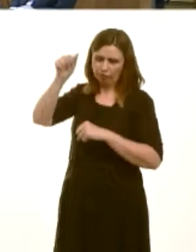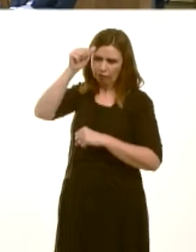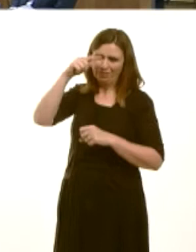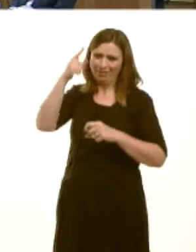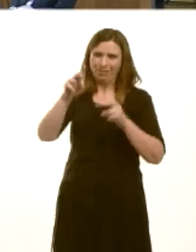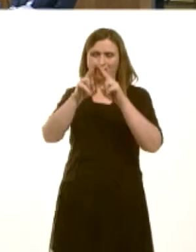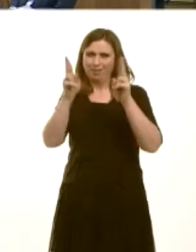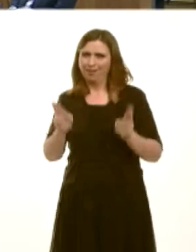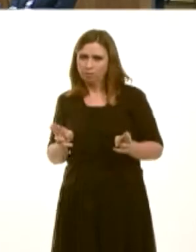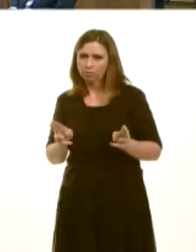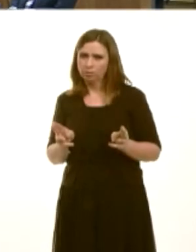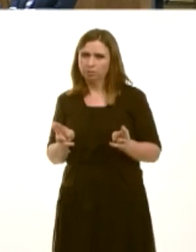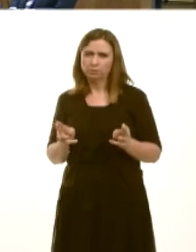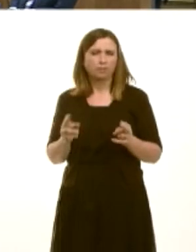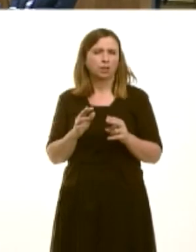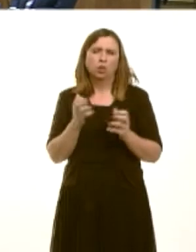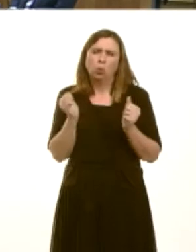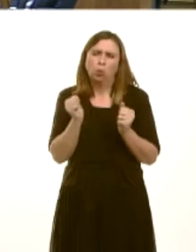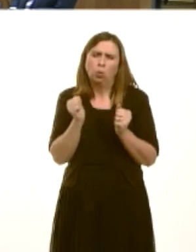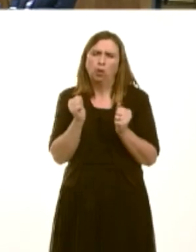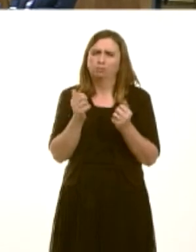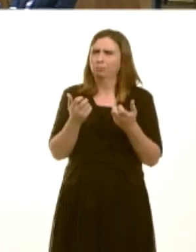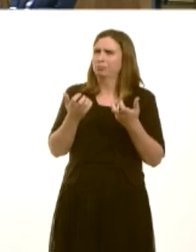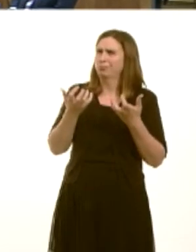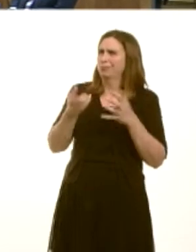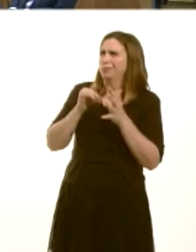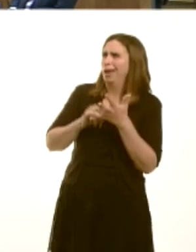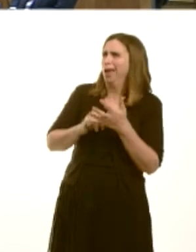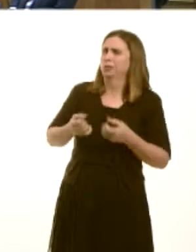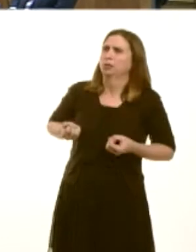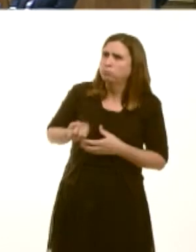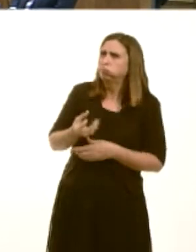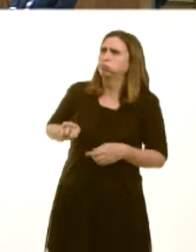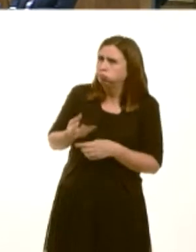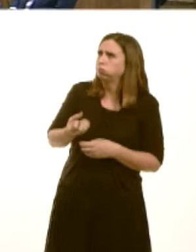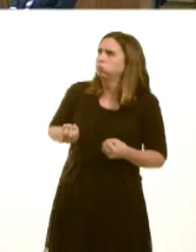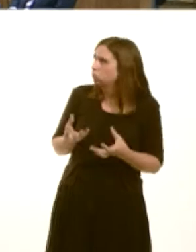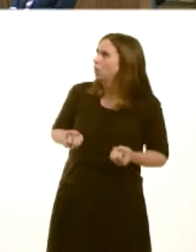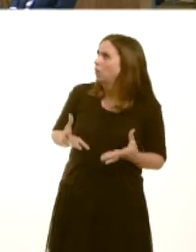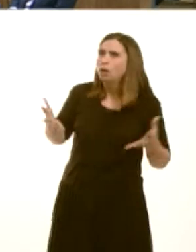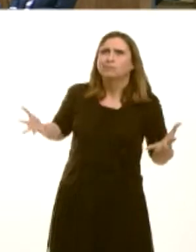less energy efficient, then sometimes the health and the wellbeing of the constituent